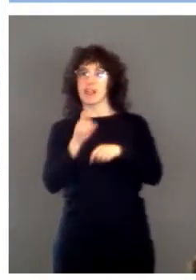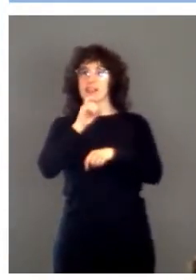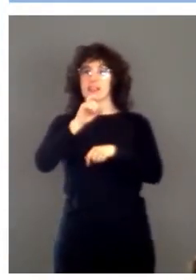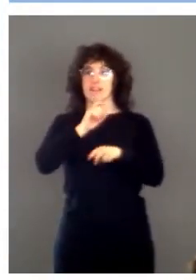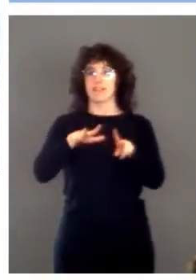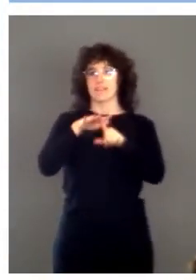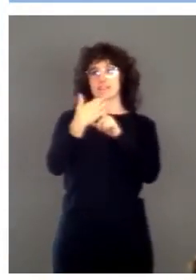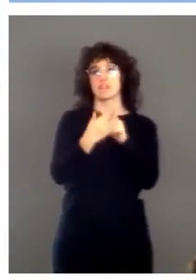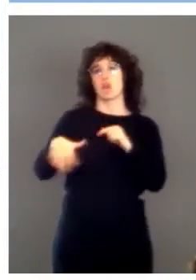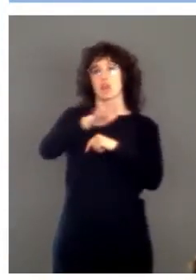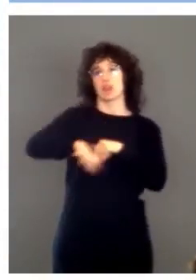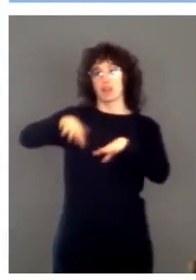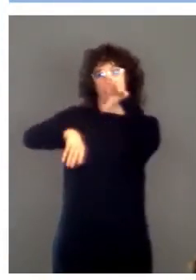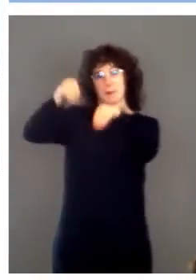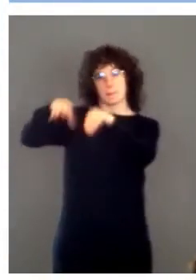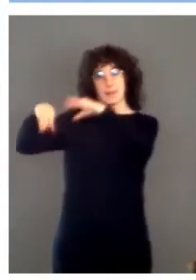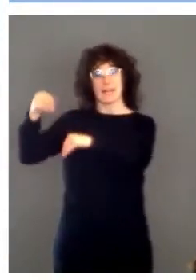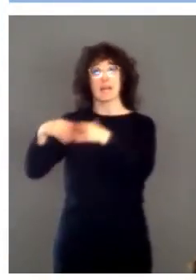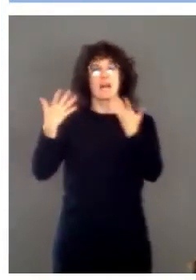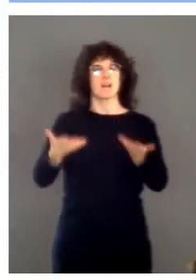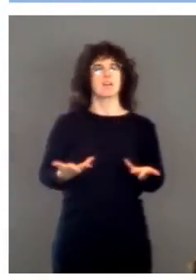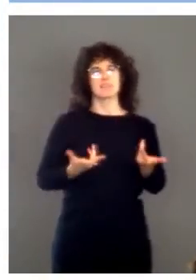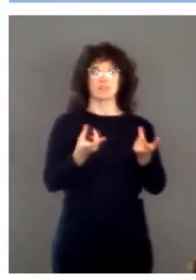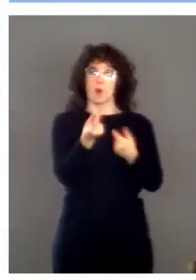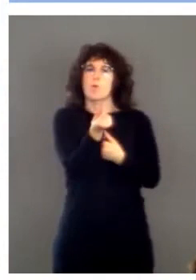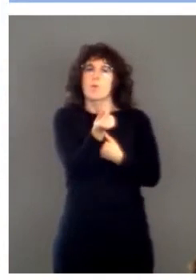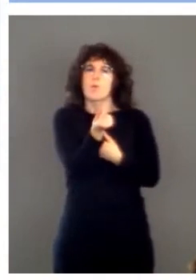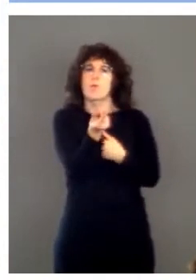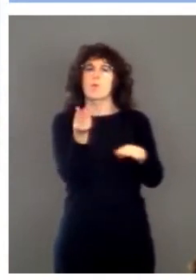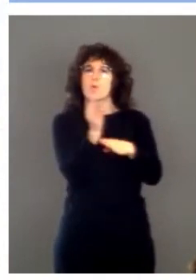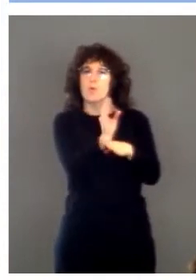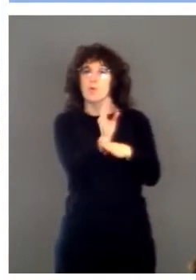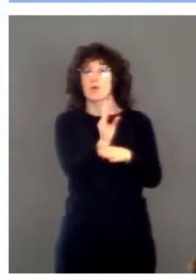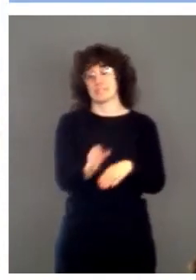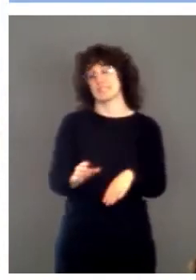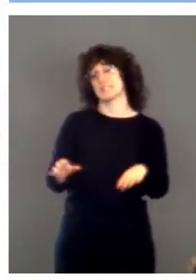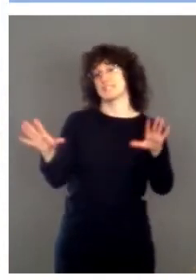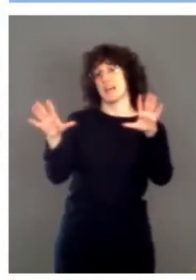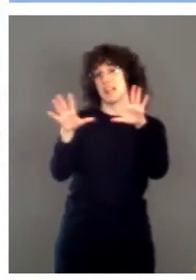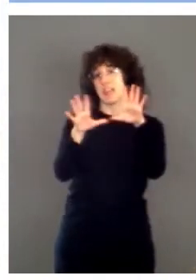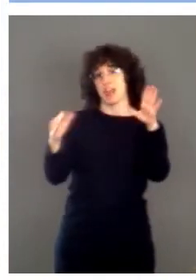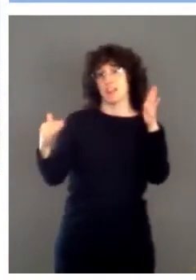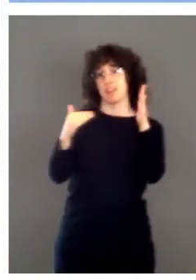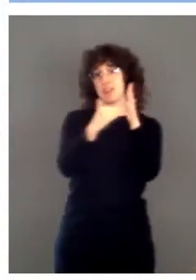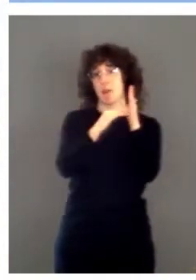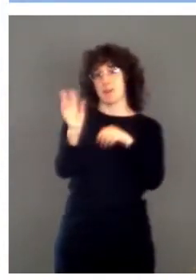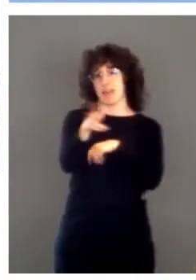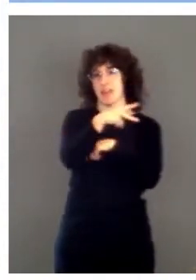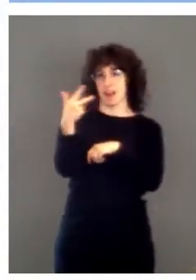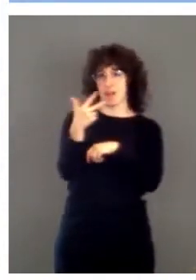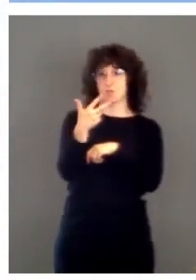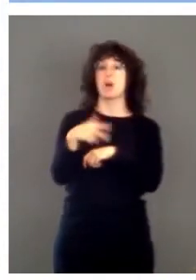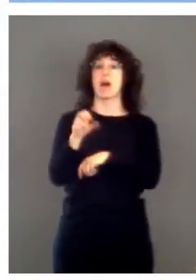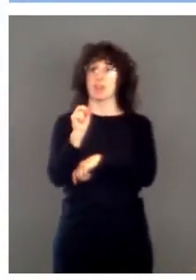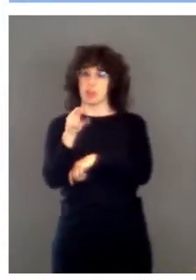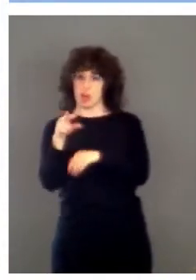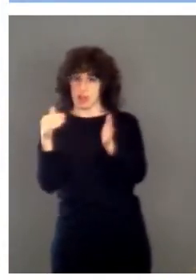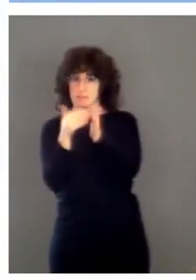En concreto nos puedes decir Qué cuantía tenía cuánto recibiste 10.000 euros 10.000 euros 12.000 en el caso de ser mujer